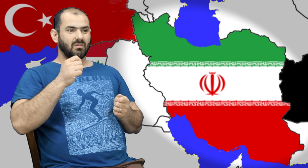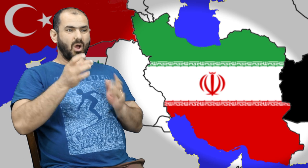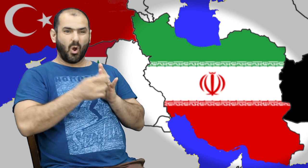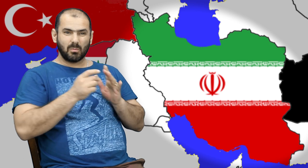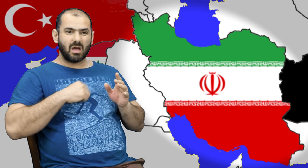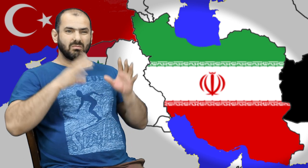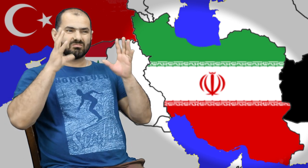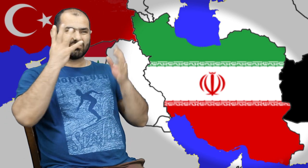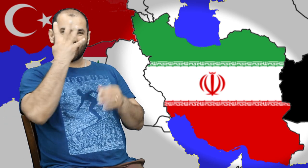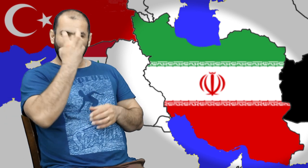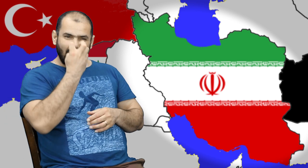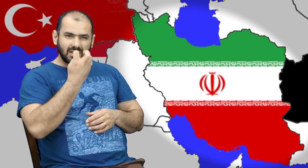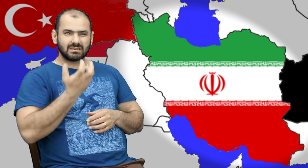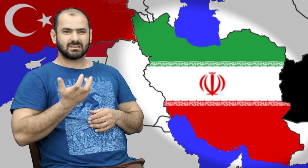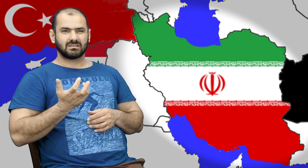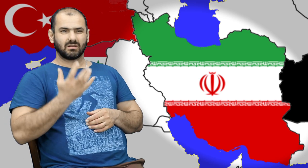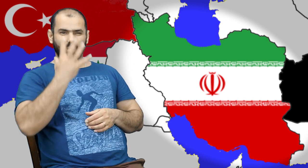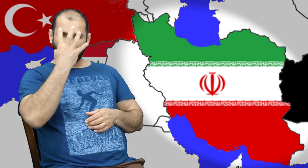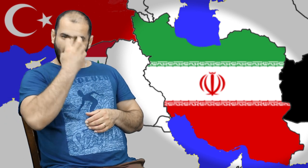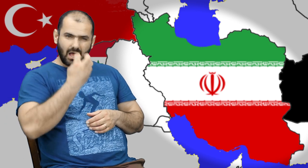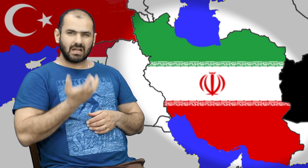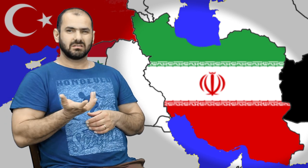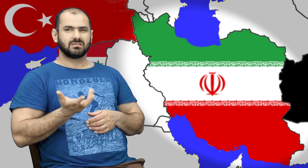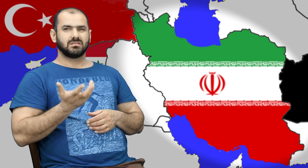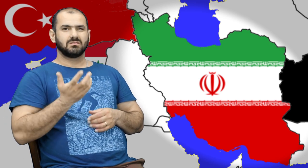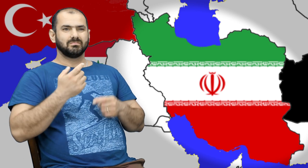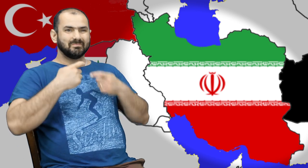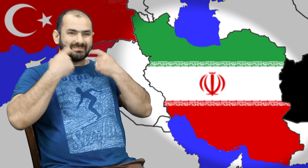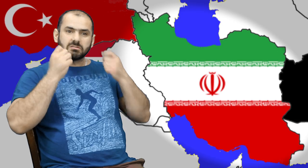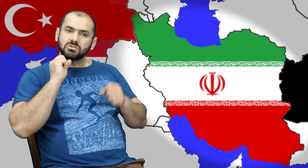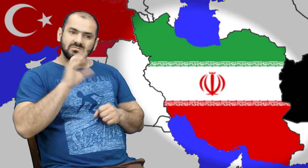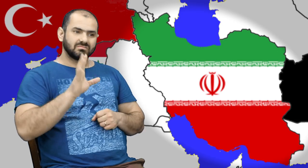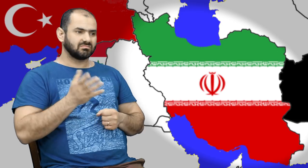Ich bin strikt dagegen. Und meine Frau fühlte sich unwohl im Iran.